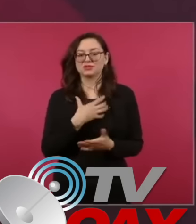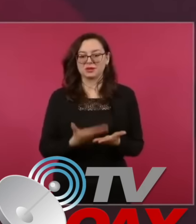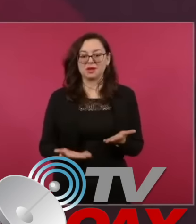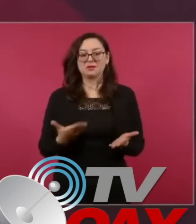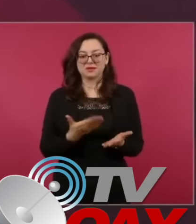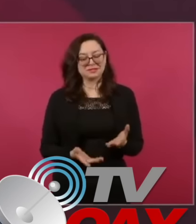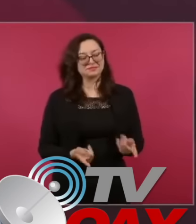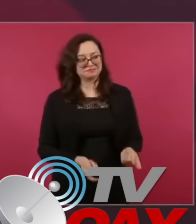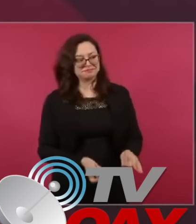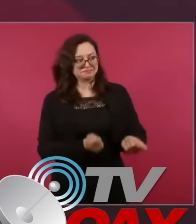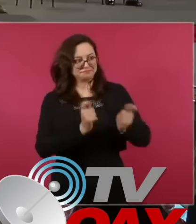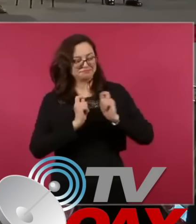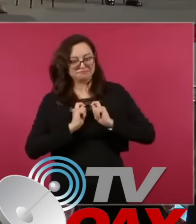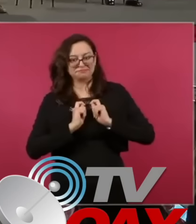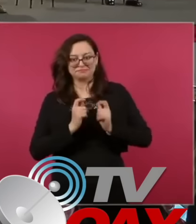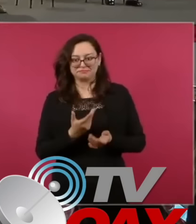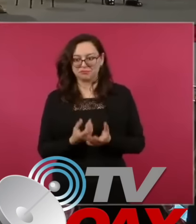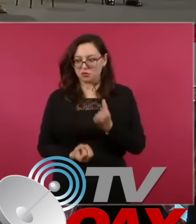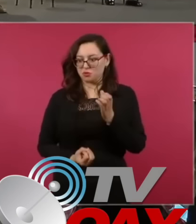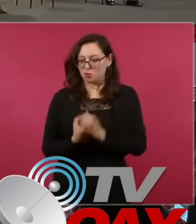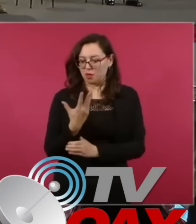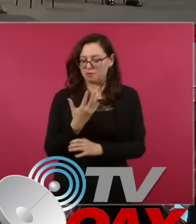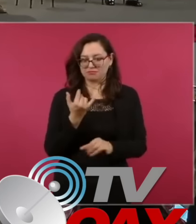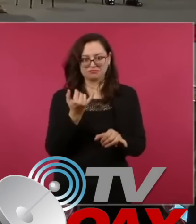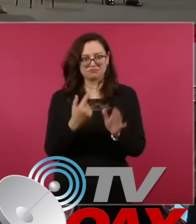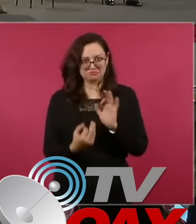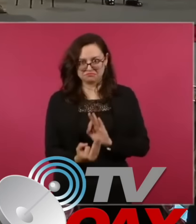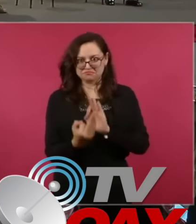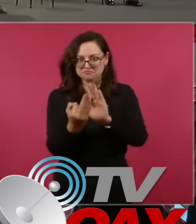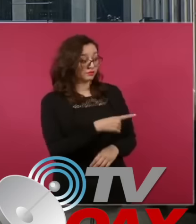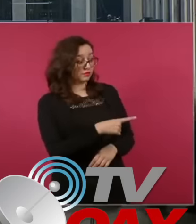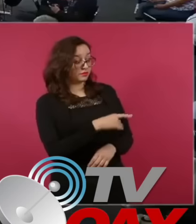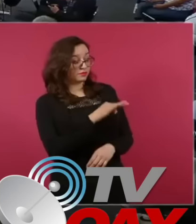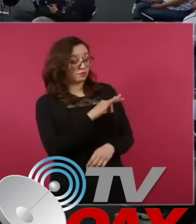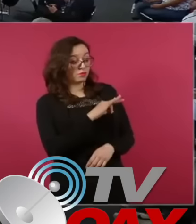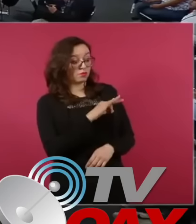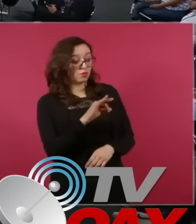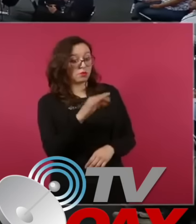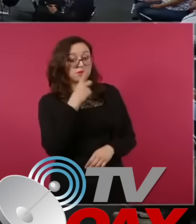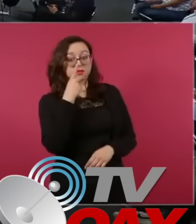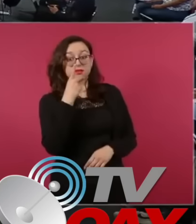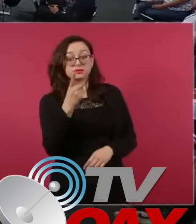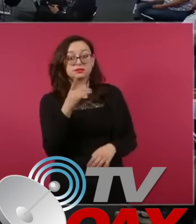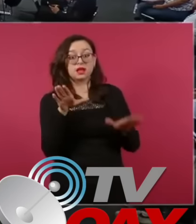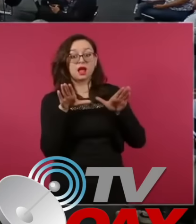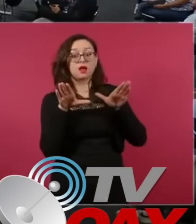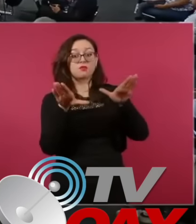información sería cu señor presidente Muchas gracias lo de los costos de los aviones y la